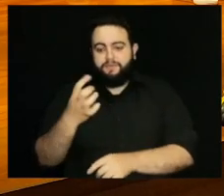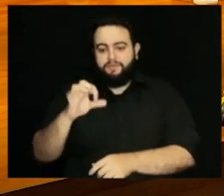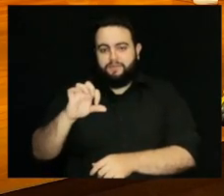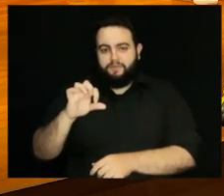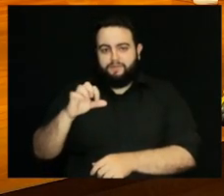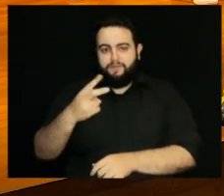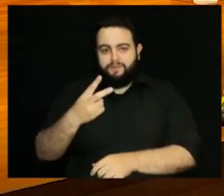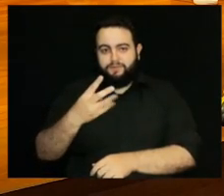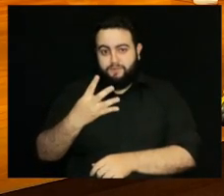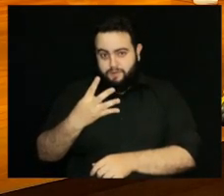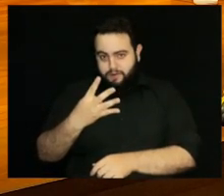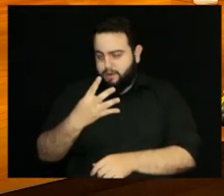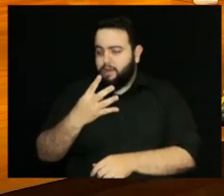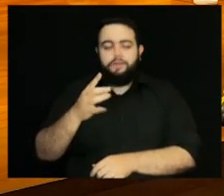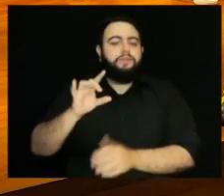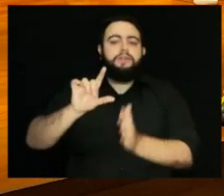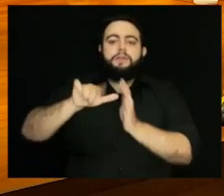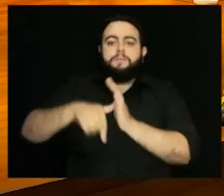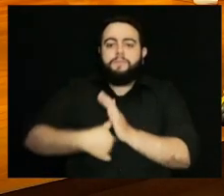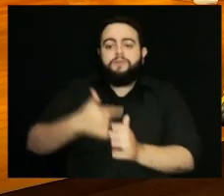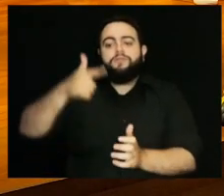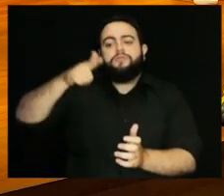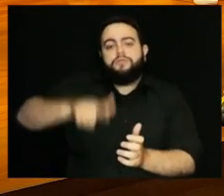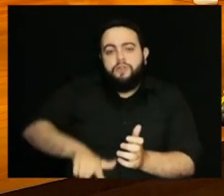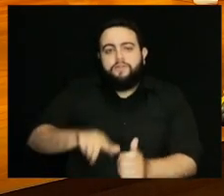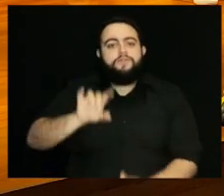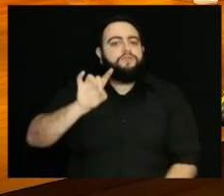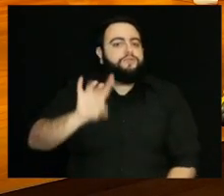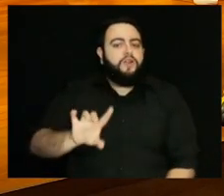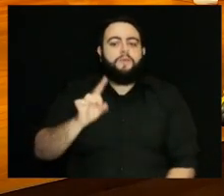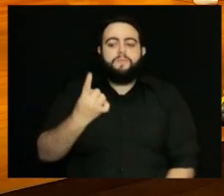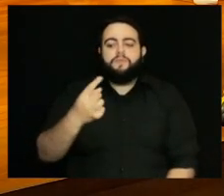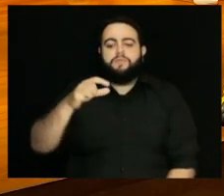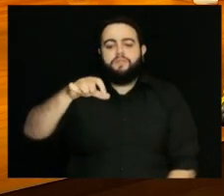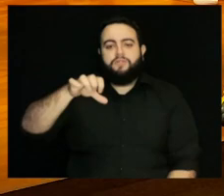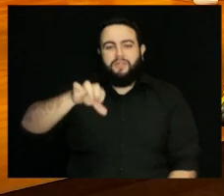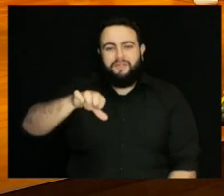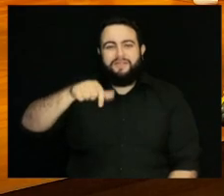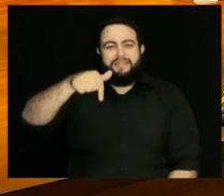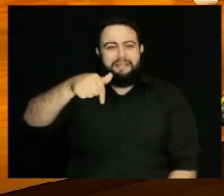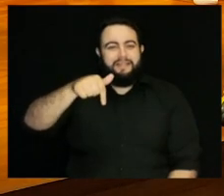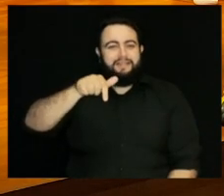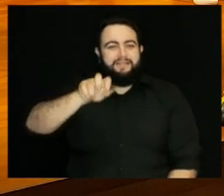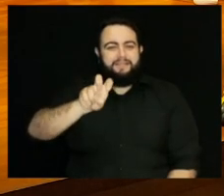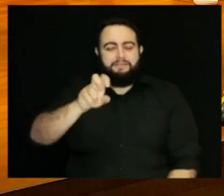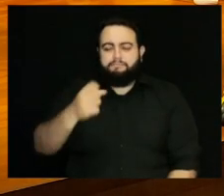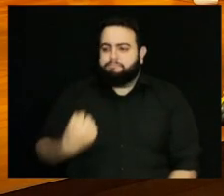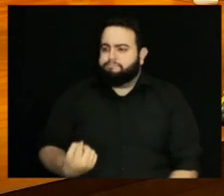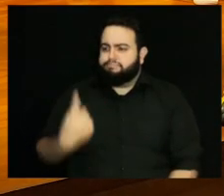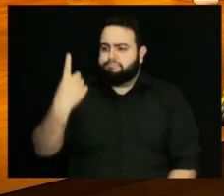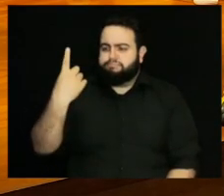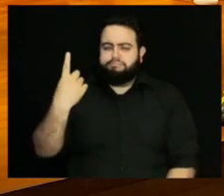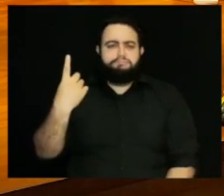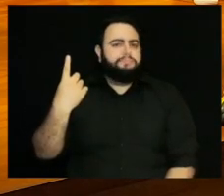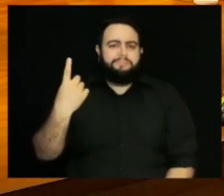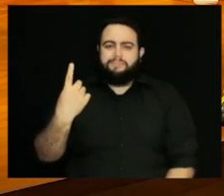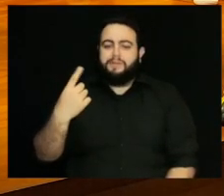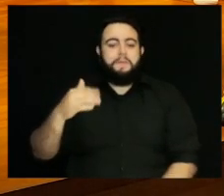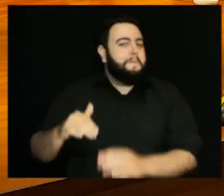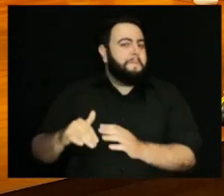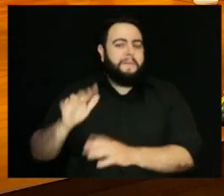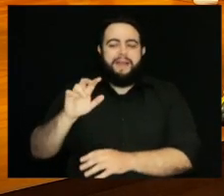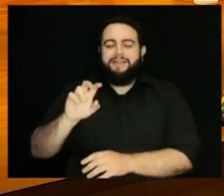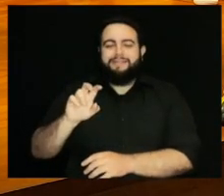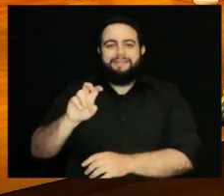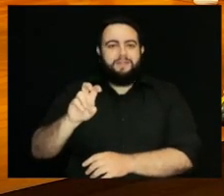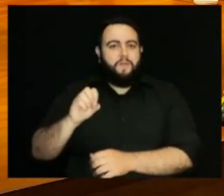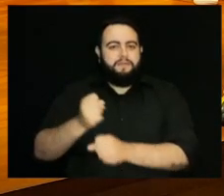1975. Então isso é inacreditável, tem um buraco de mais de meio século, de 51 anos